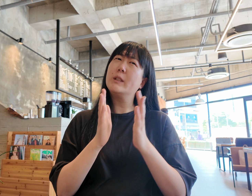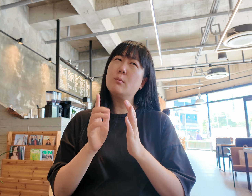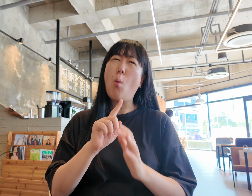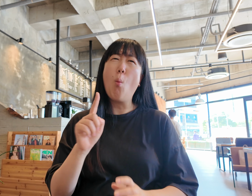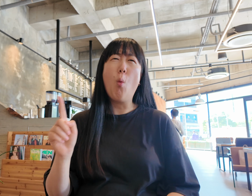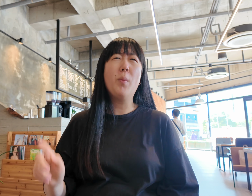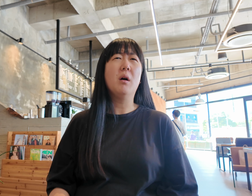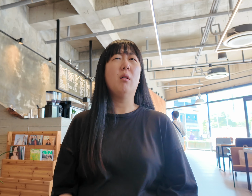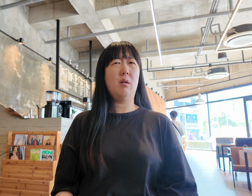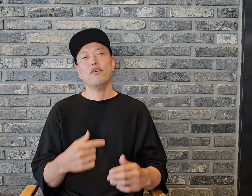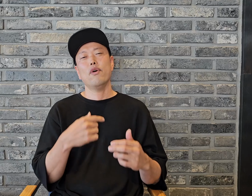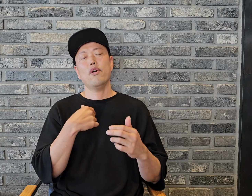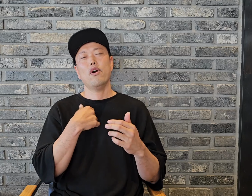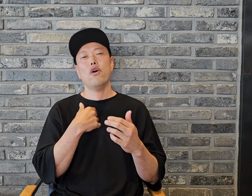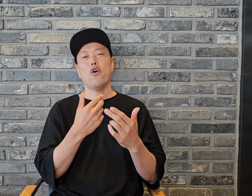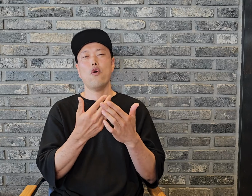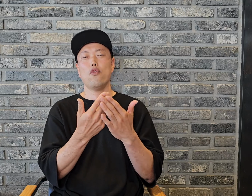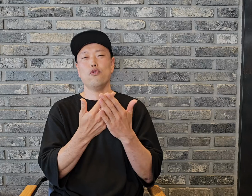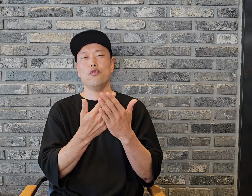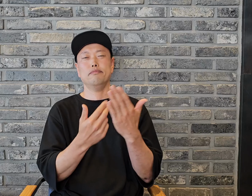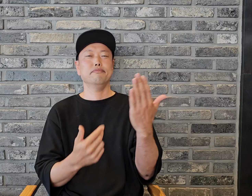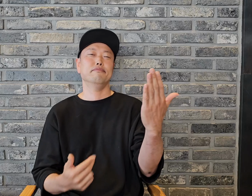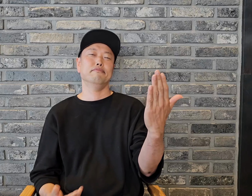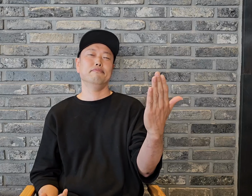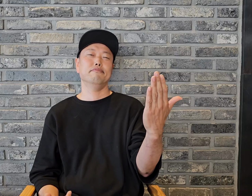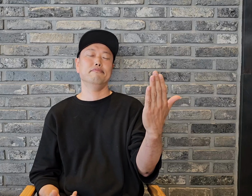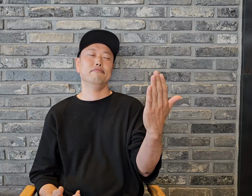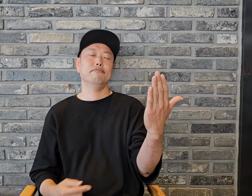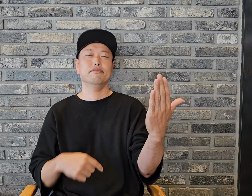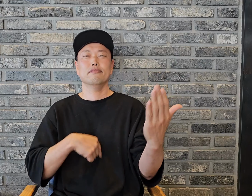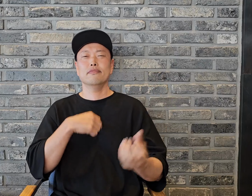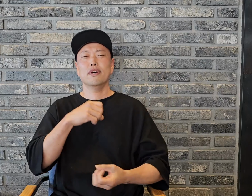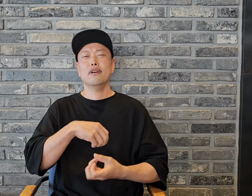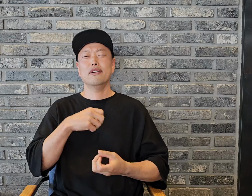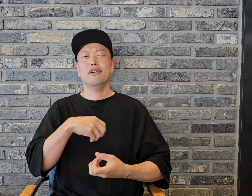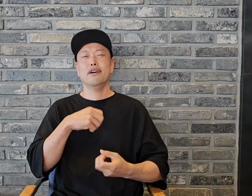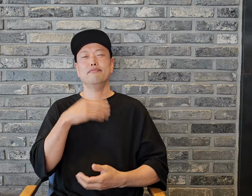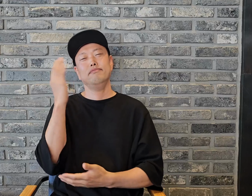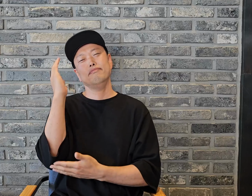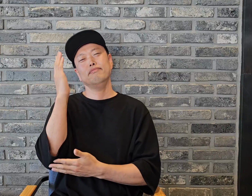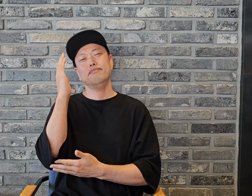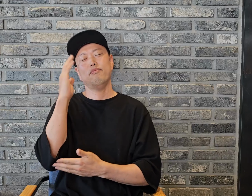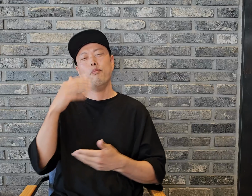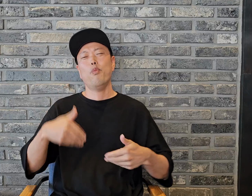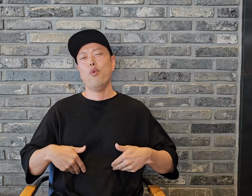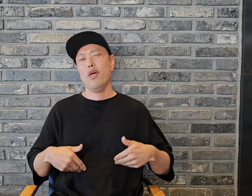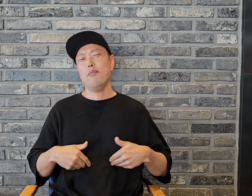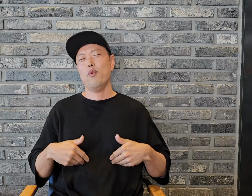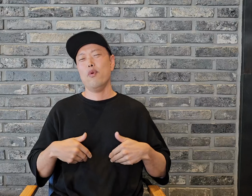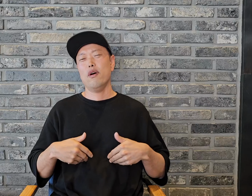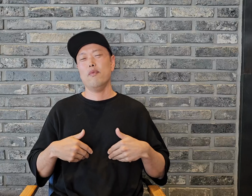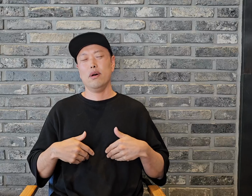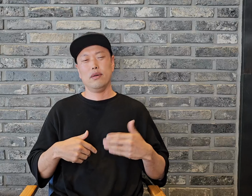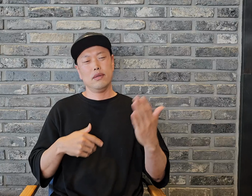준비할 게 있나요? 저는 거울을 앞에 두고 내용을 충분히 소화한 후에 이야기해 보기도 하며